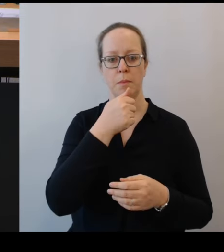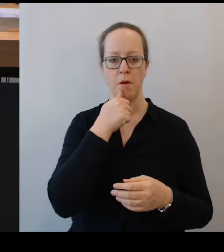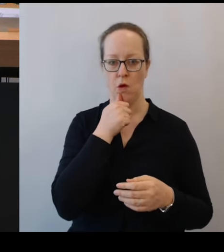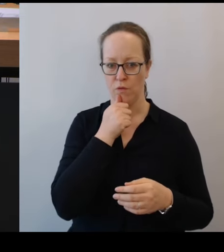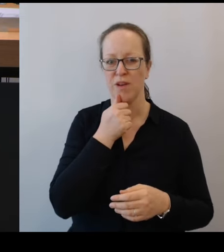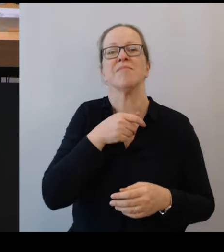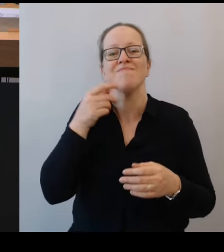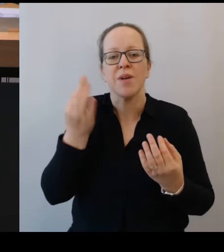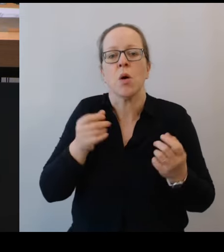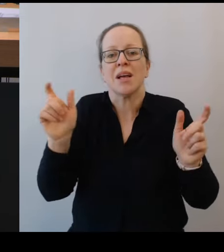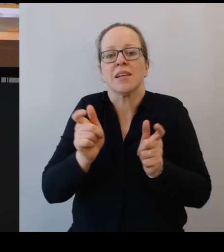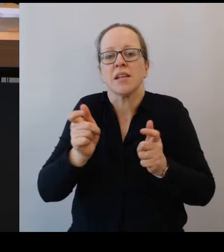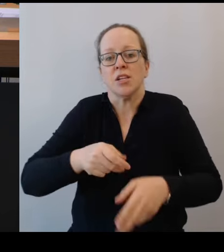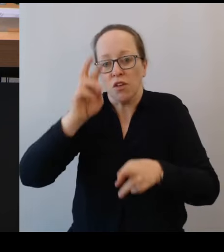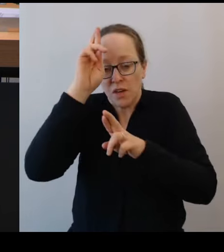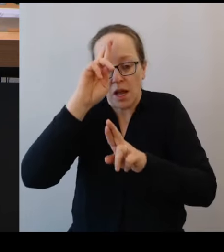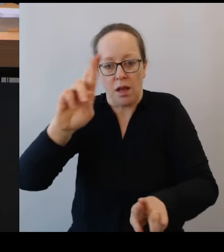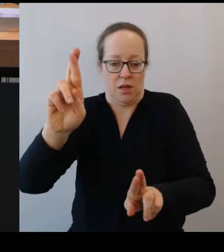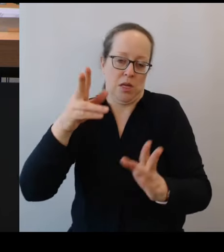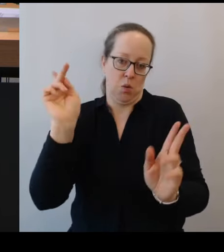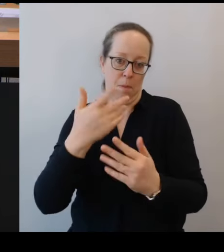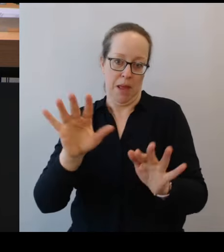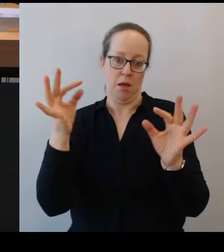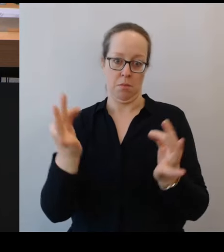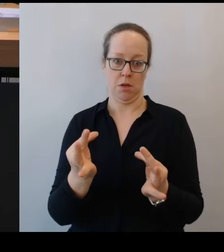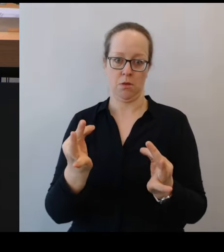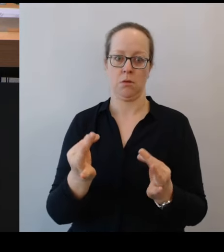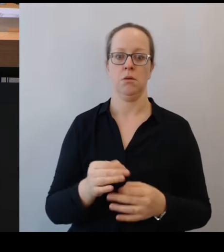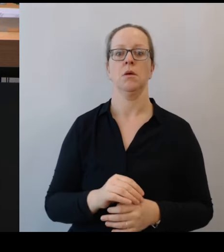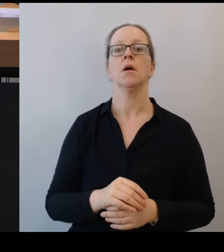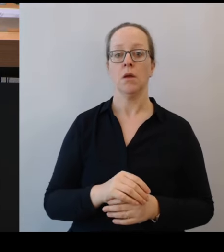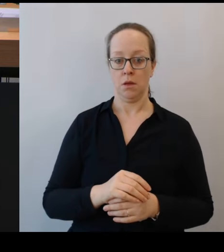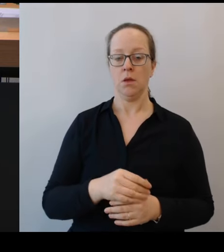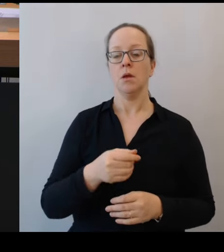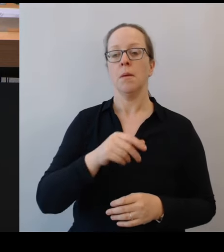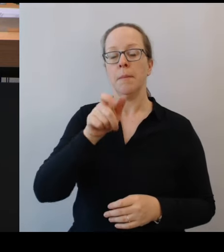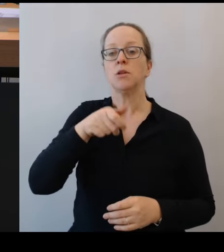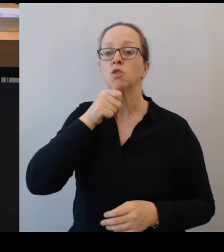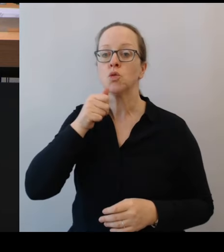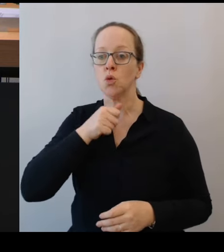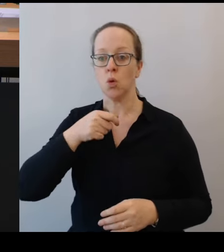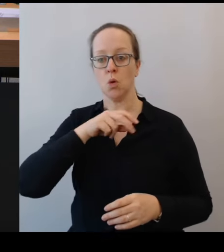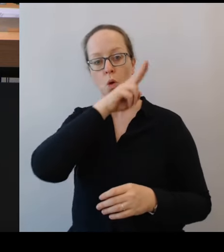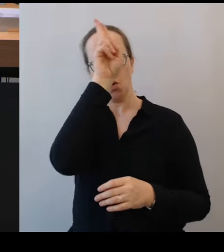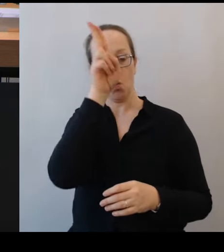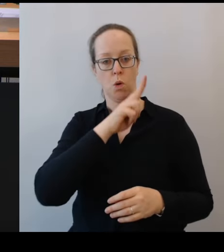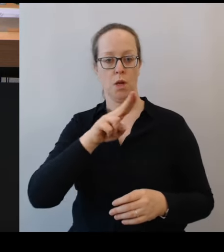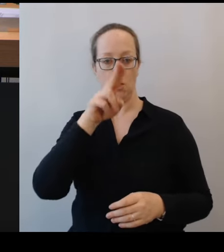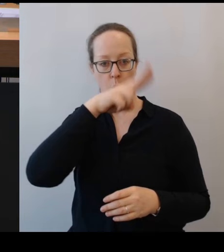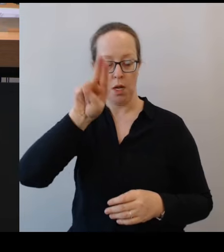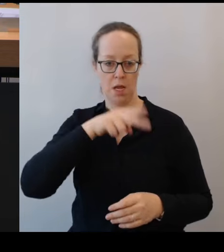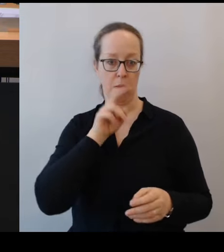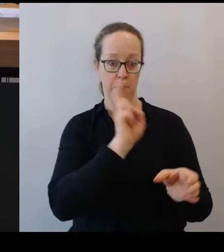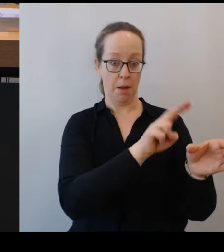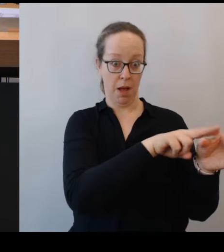junge Menschen in die Unis flüchten. Die Probleme liegen einfach tiefer. Wir würden gerne einen fundamentalen Wandel haben.